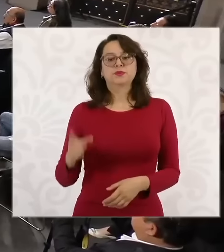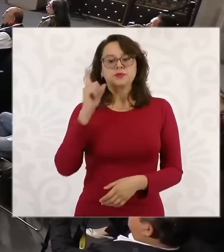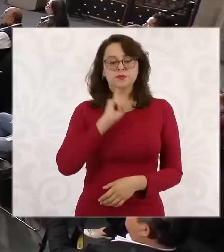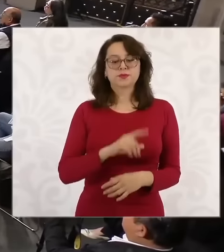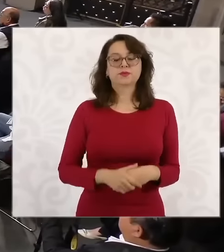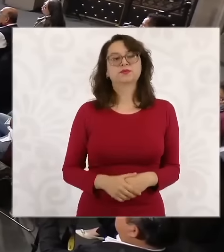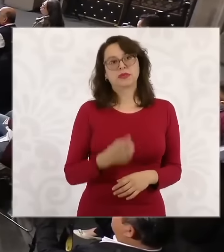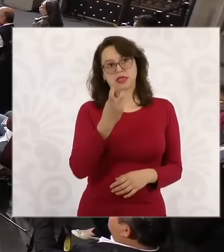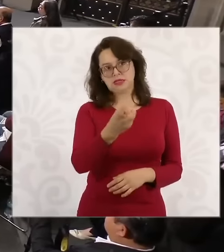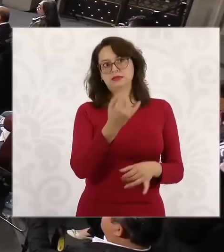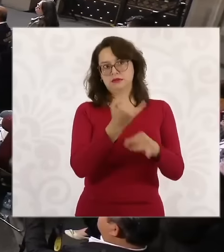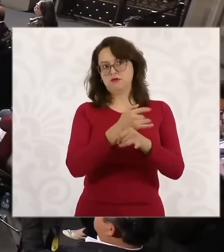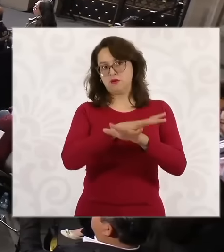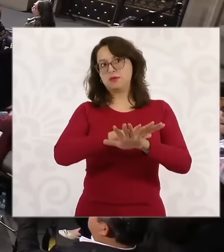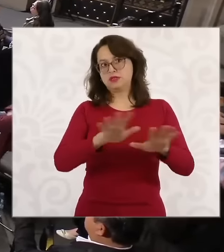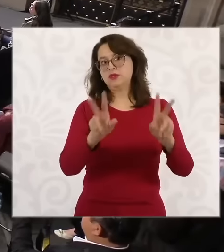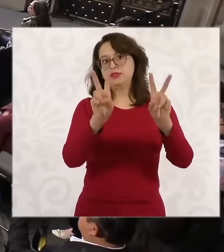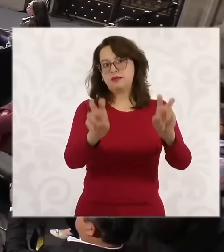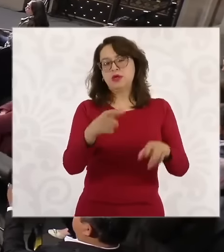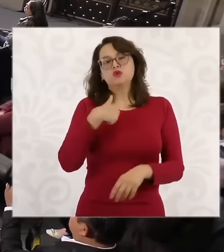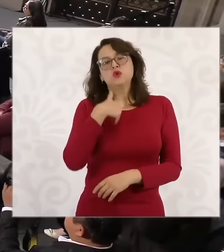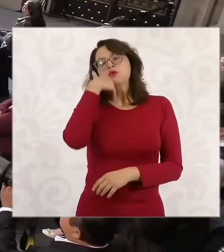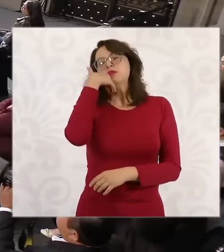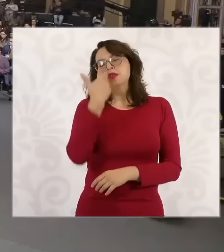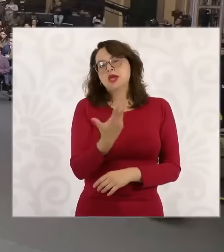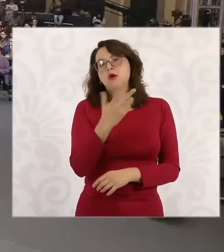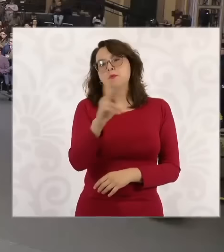adelantarse el tema de de los aeropuertos, nada más para confirmar el estatus, ya que dice, "No